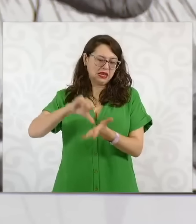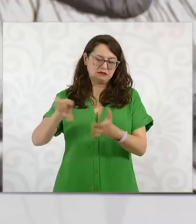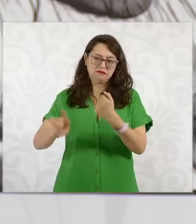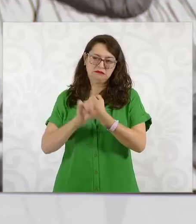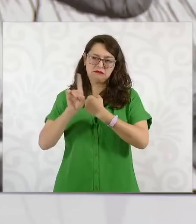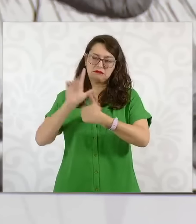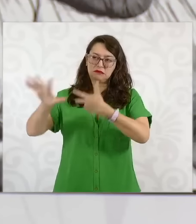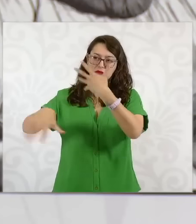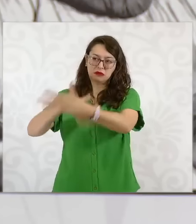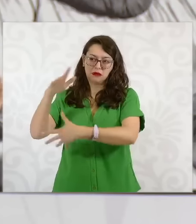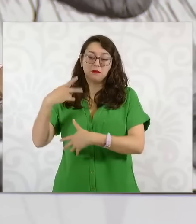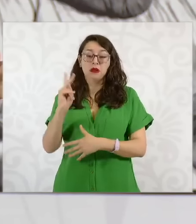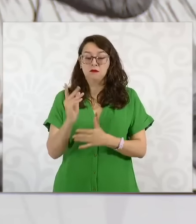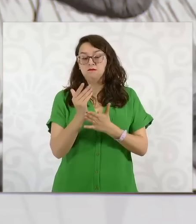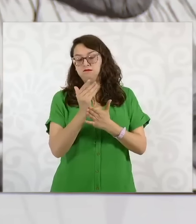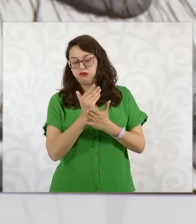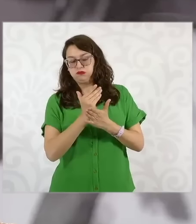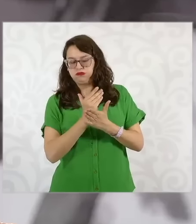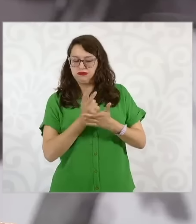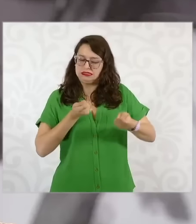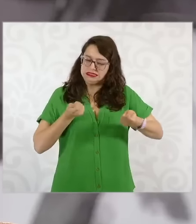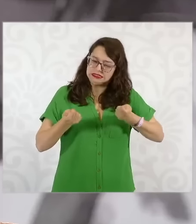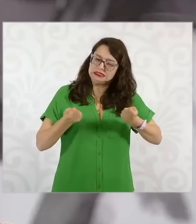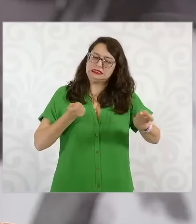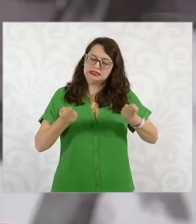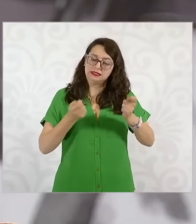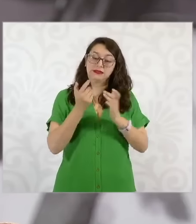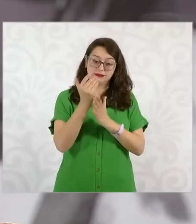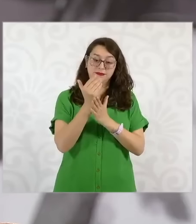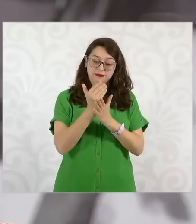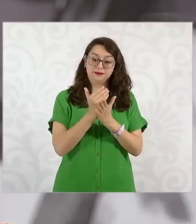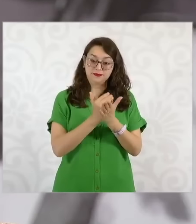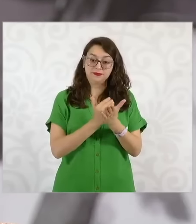bajar más. Entonces estamos trabajando para poder bajar el precio del diesésel. Ahora que